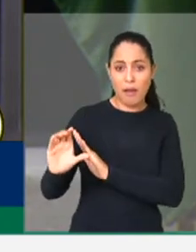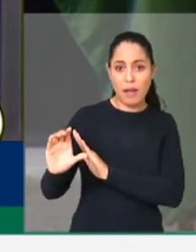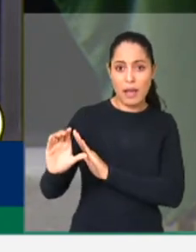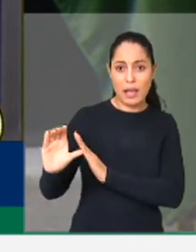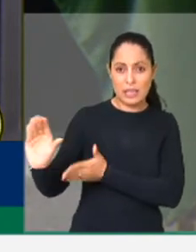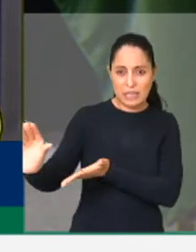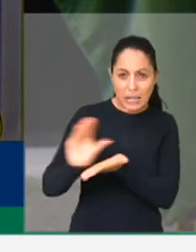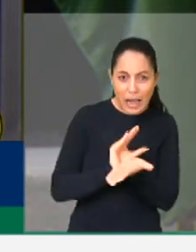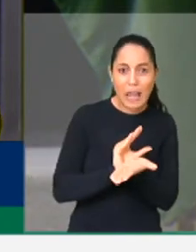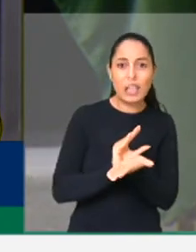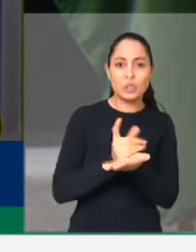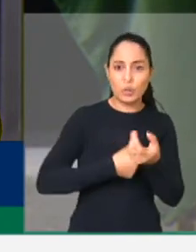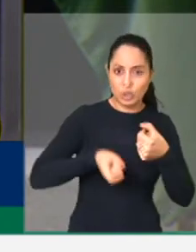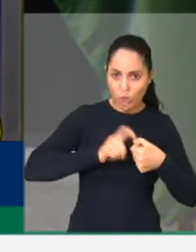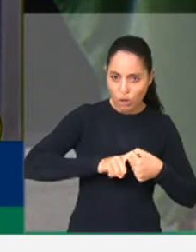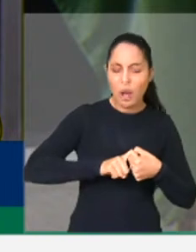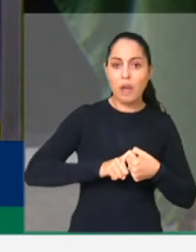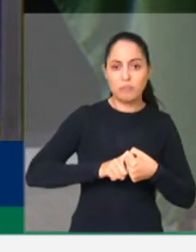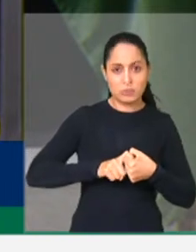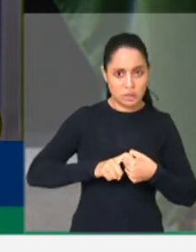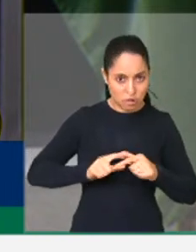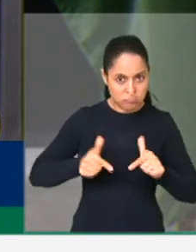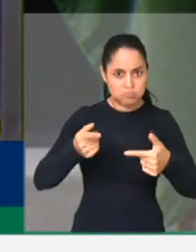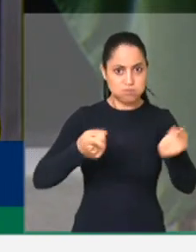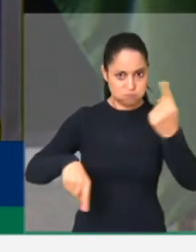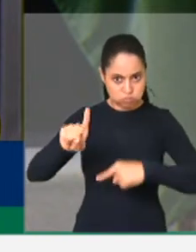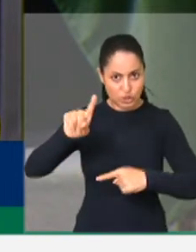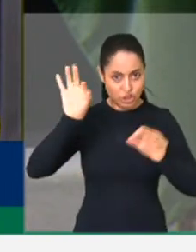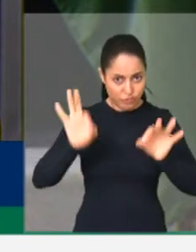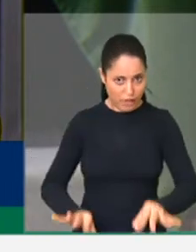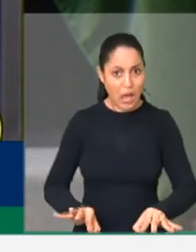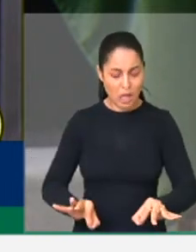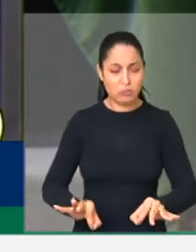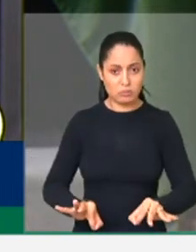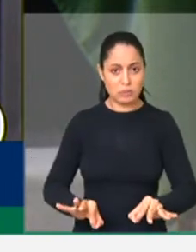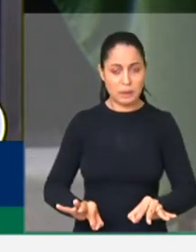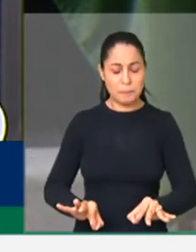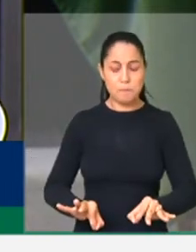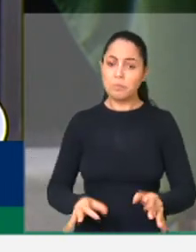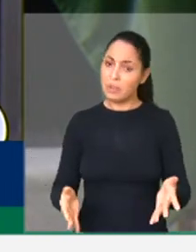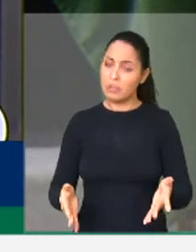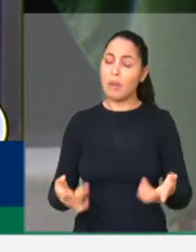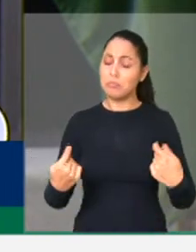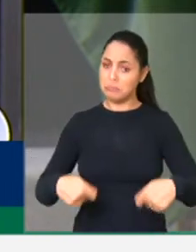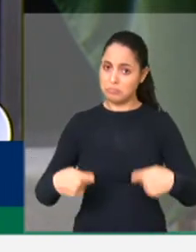RECUPERAÇÃO DOS CRÉDITOS DEBÊNTURES PELOS FUNDOS ACREDITAMOS QUE O INCENTIVO MAIOR DEVE SER CONFERIDO A EMPRESAS PARA QUE SEUS